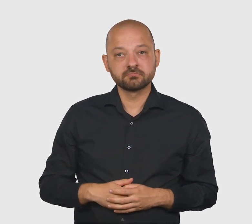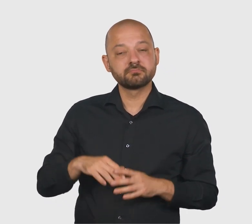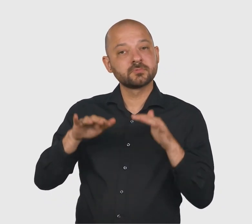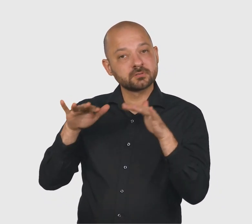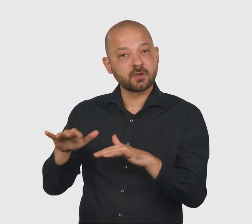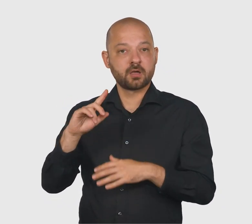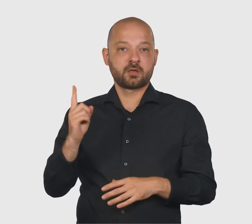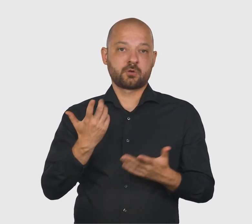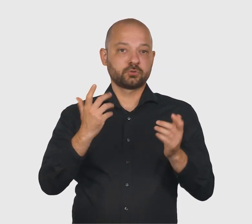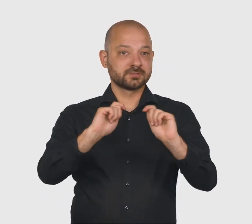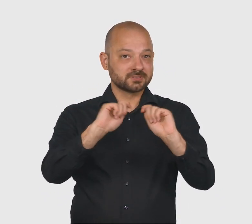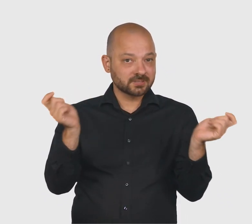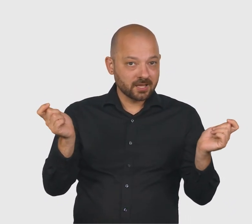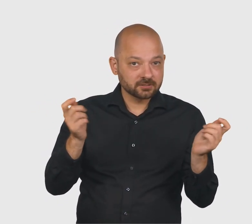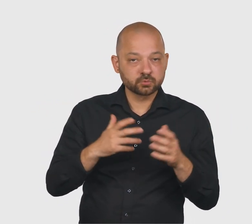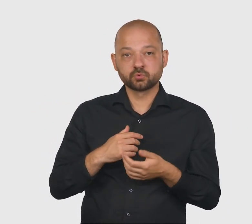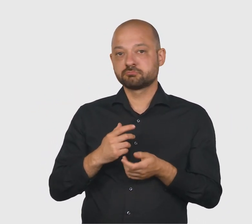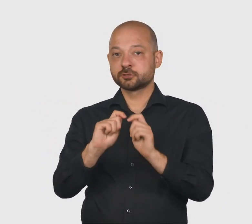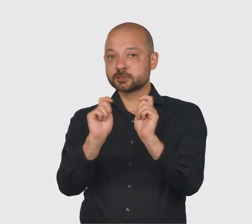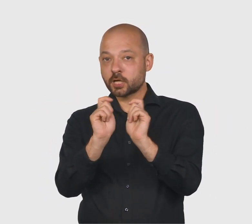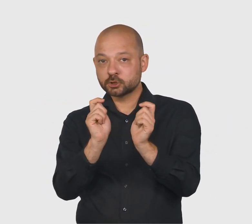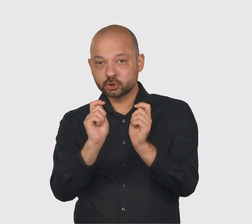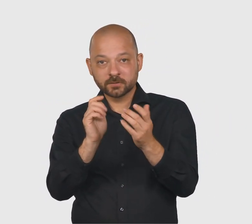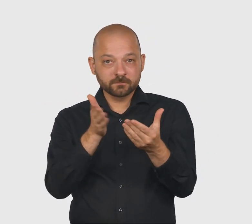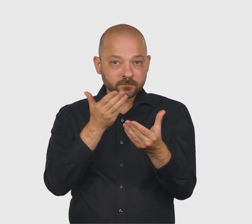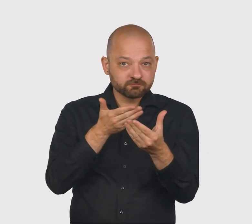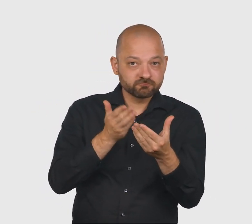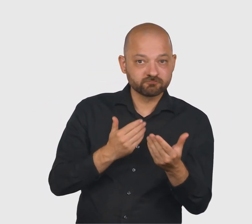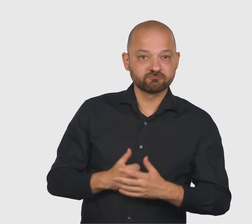Außerdem finden Sie Zeitungen und Zeitschriften bei uns,